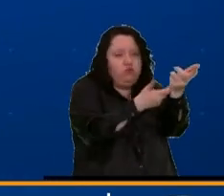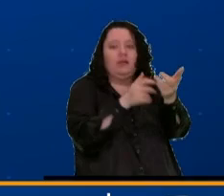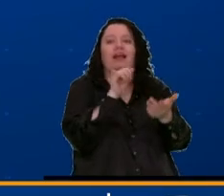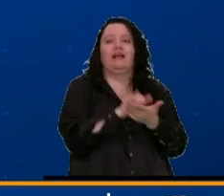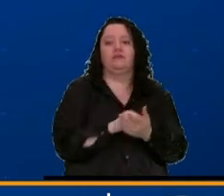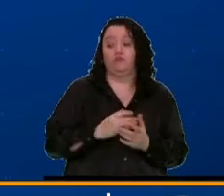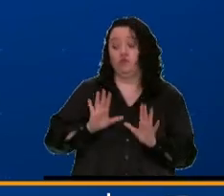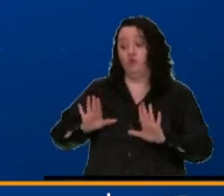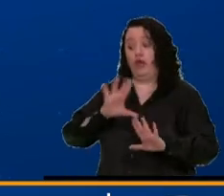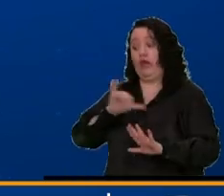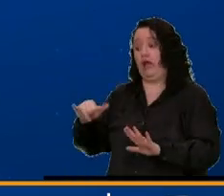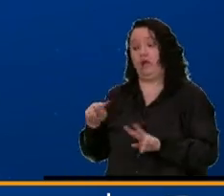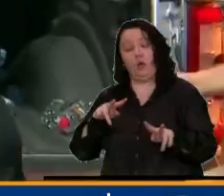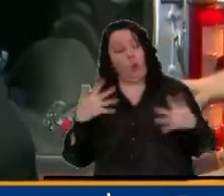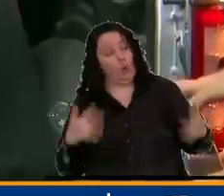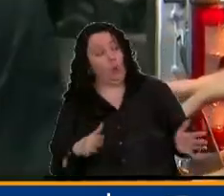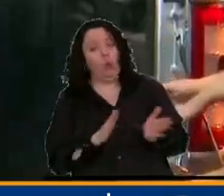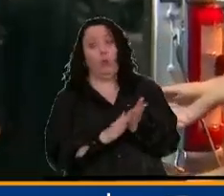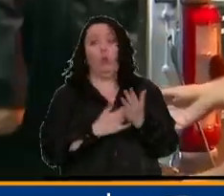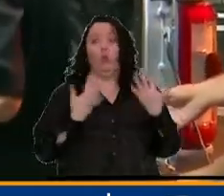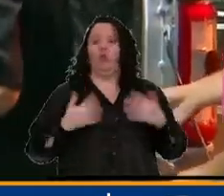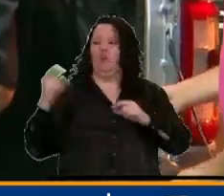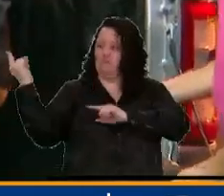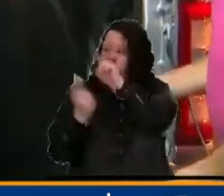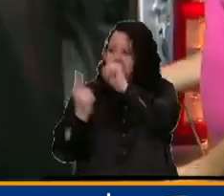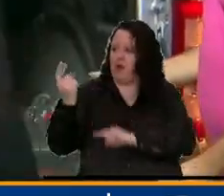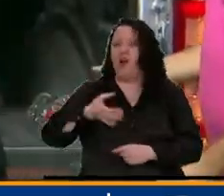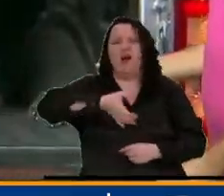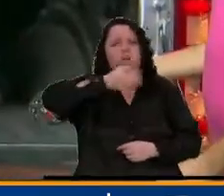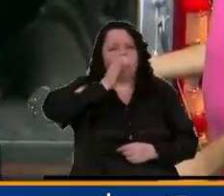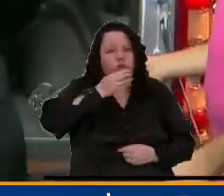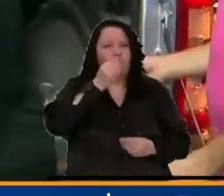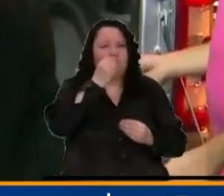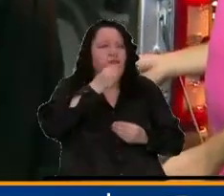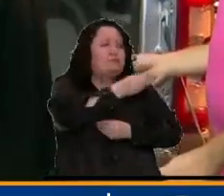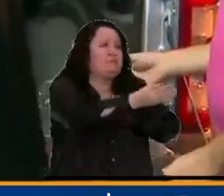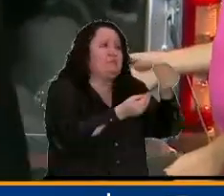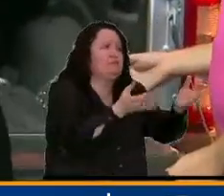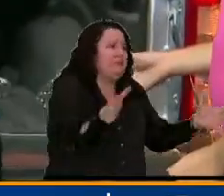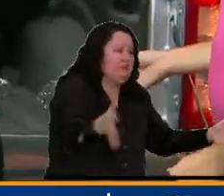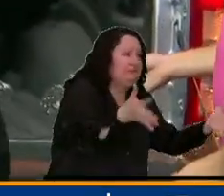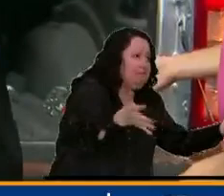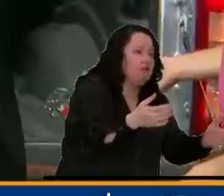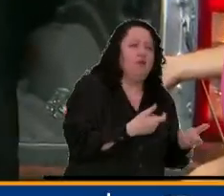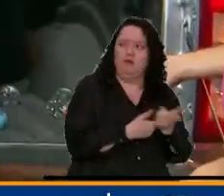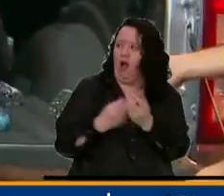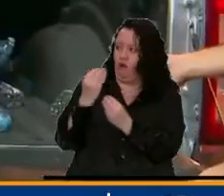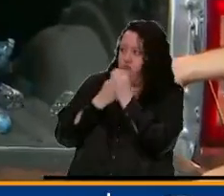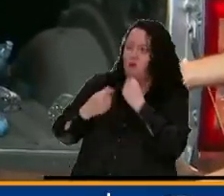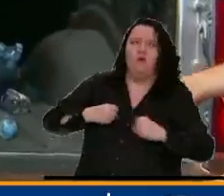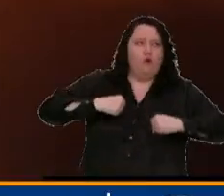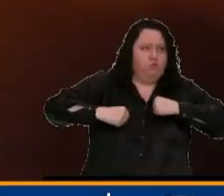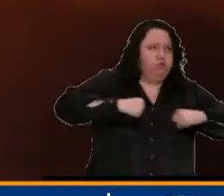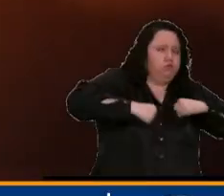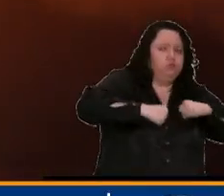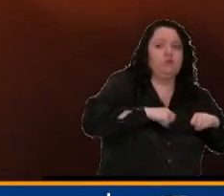machetes, rastrillos y mucha valentía, se enfrentaban al fuego. decenas de caleños admirados